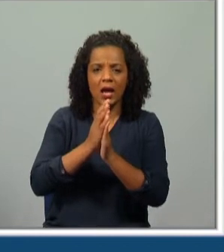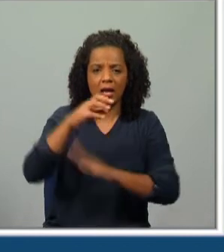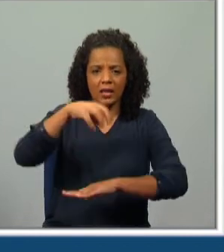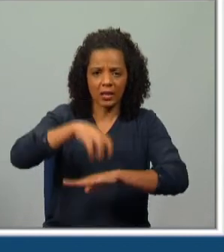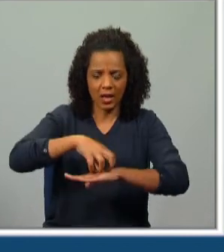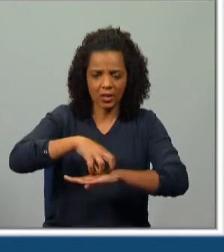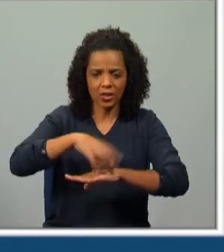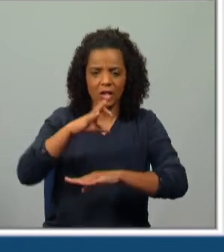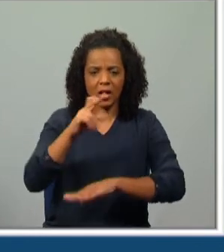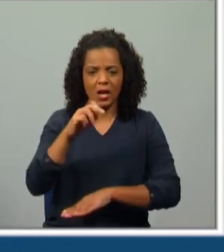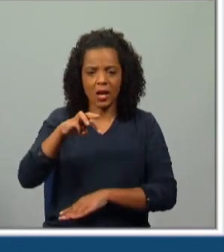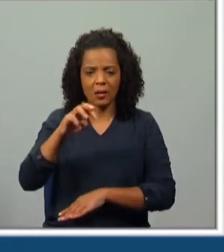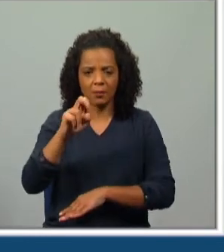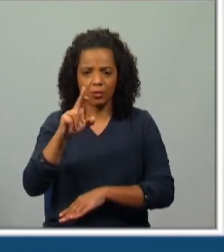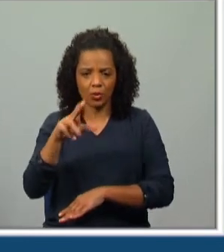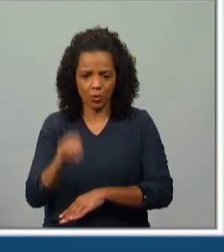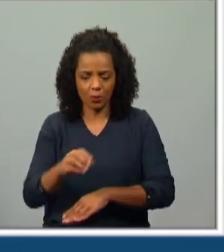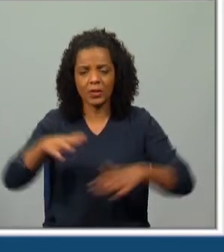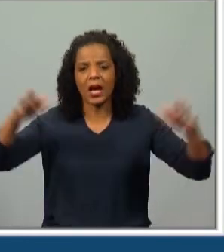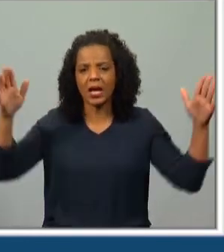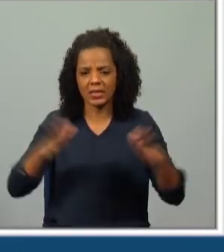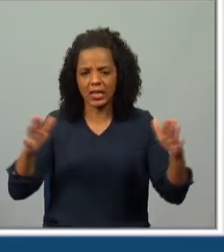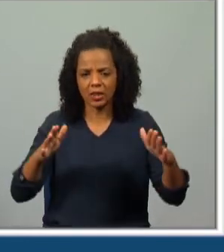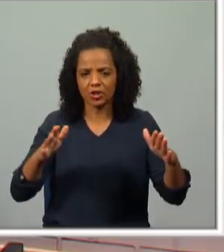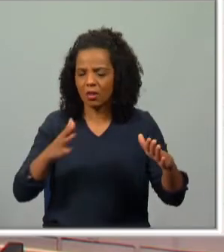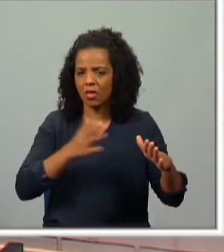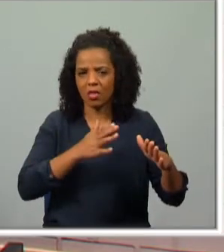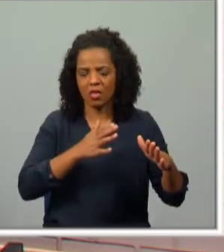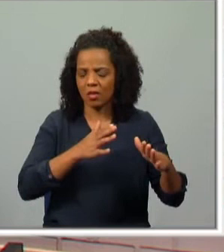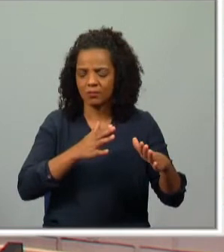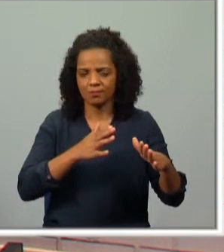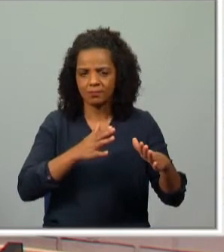a continuar o voo e o que é que esta expressão significa esta última frase 繼續飛行，這是什麼表達式的意思是最後一句話